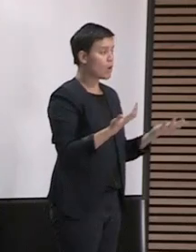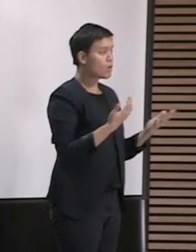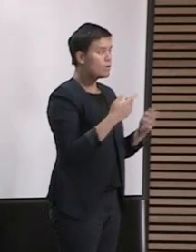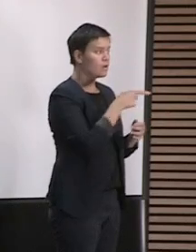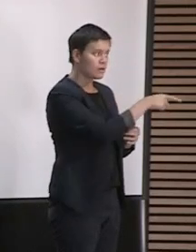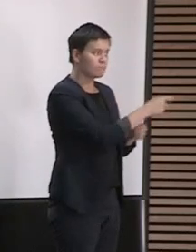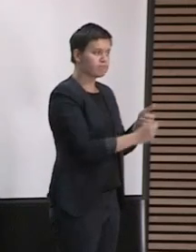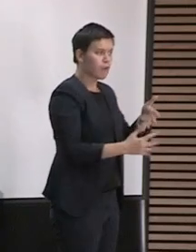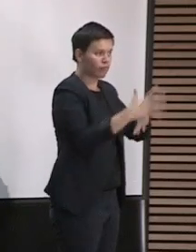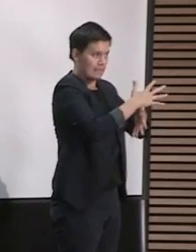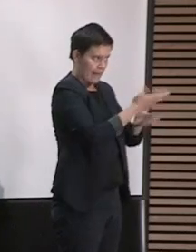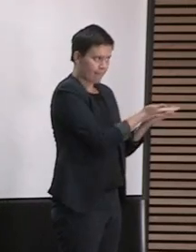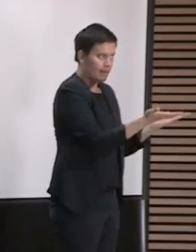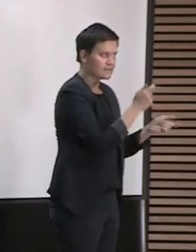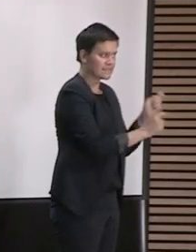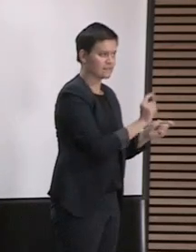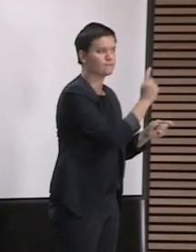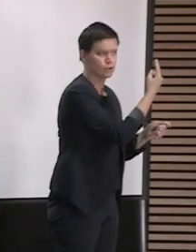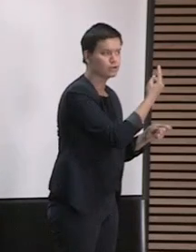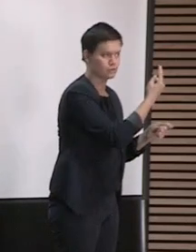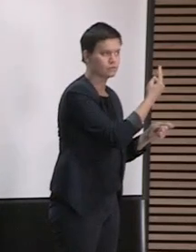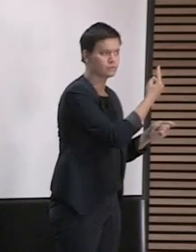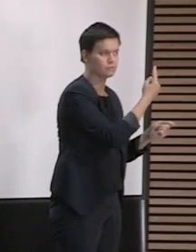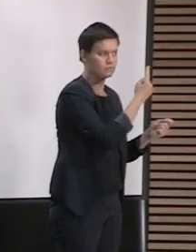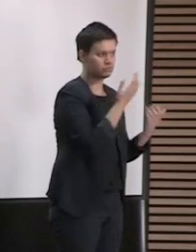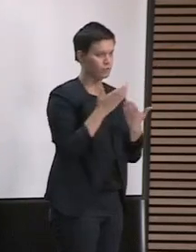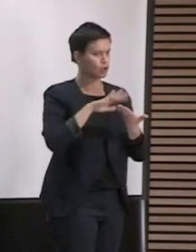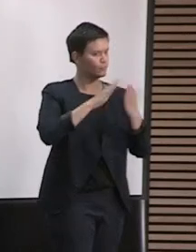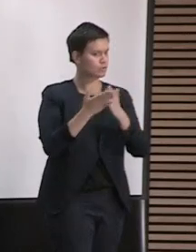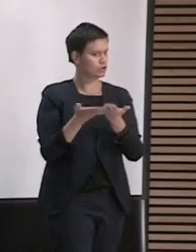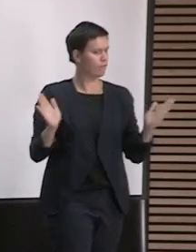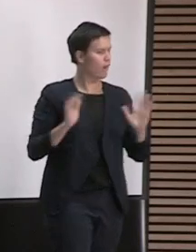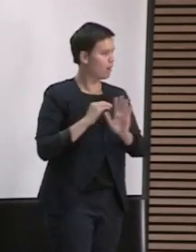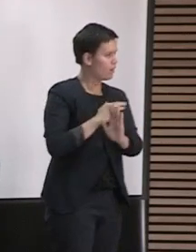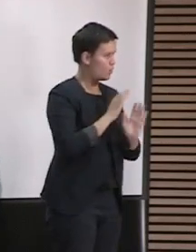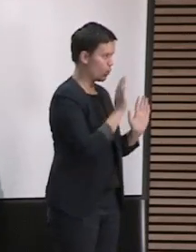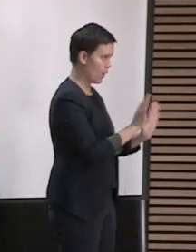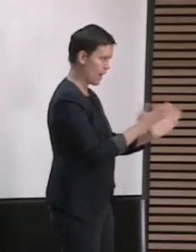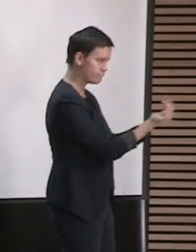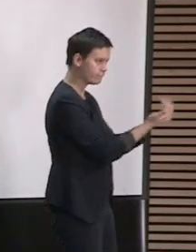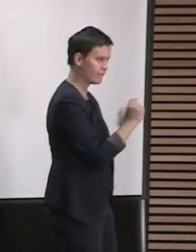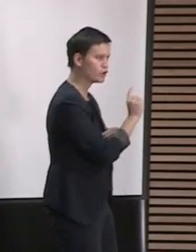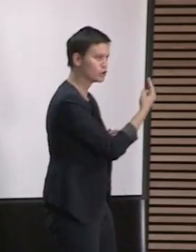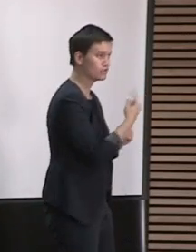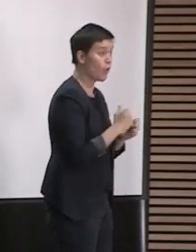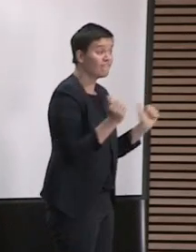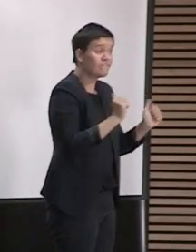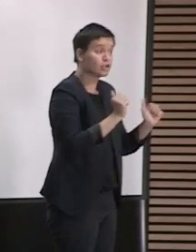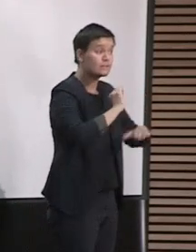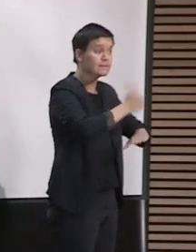koe te whakamatautau. He tino hiahia ki te whakamatautauhia